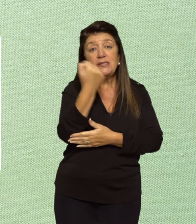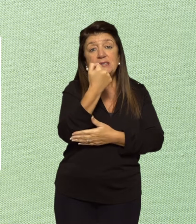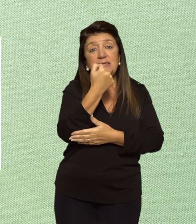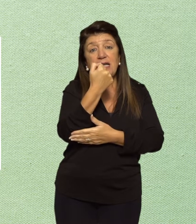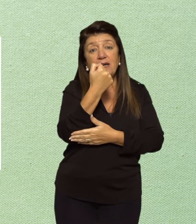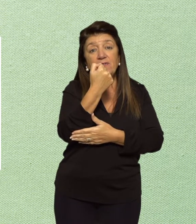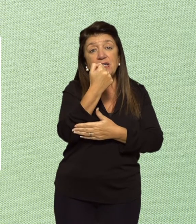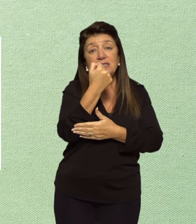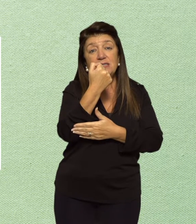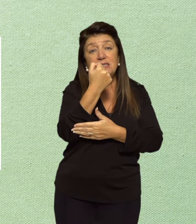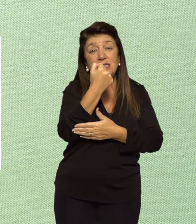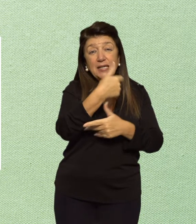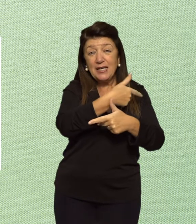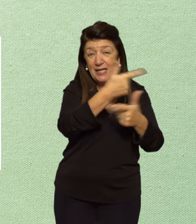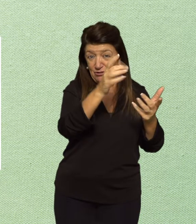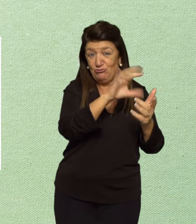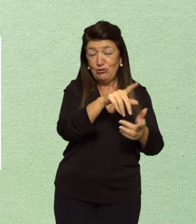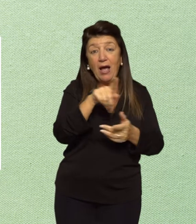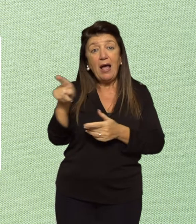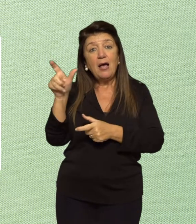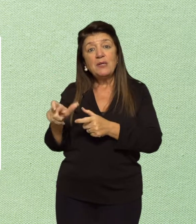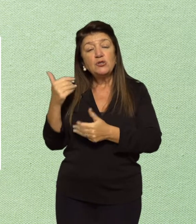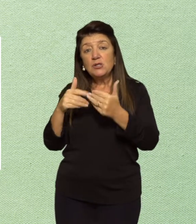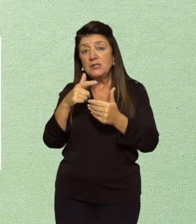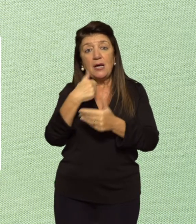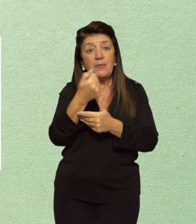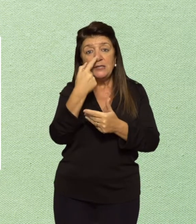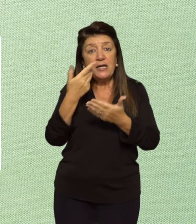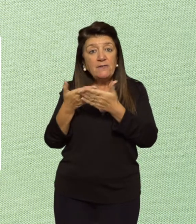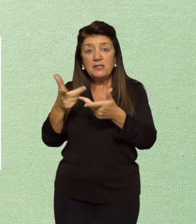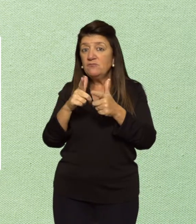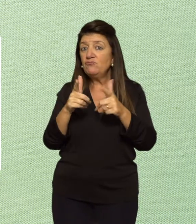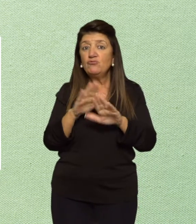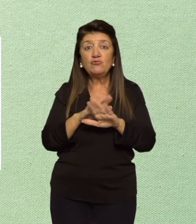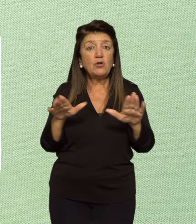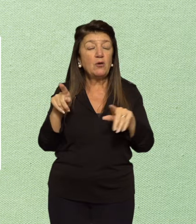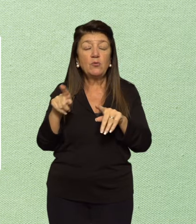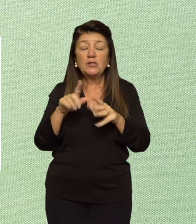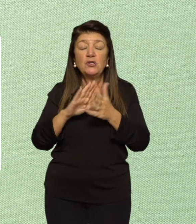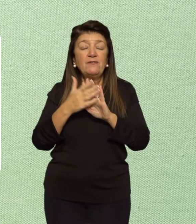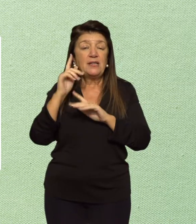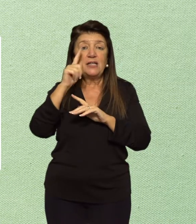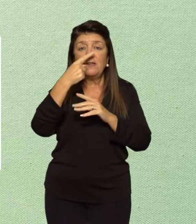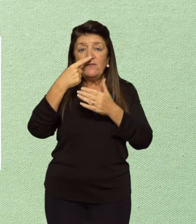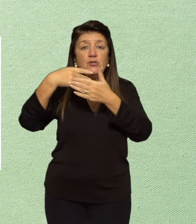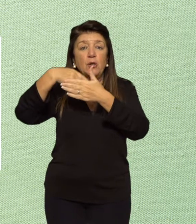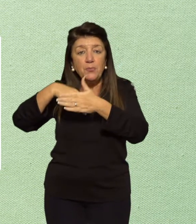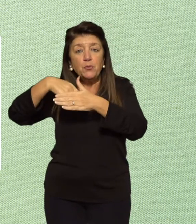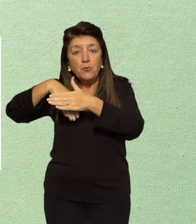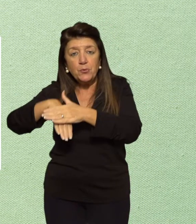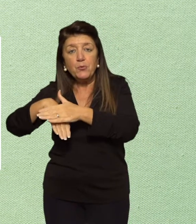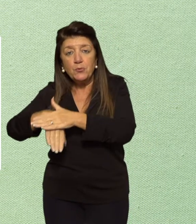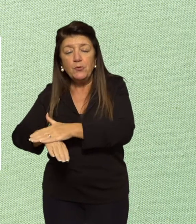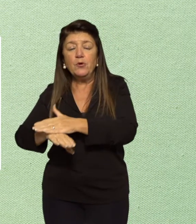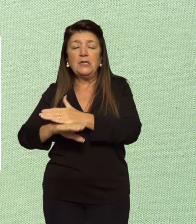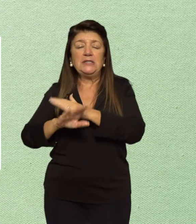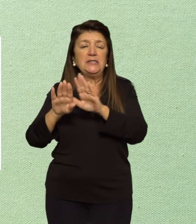enormemente al restare sommerso di questo fenomeno. All'interno del Fior di Loto